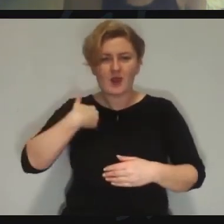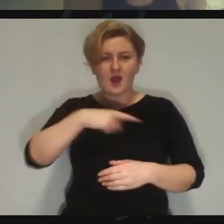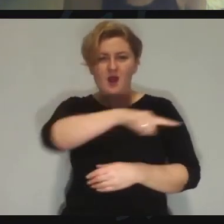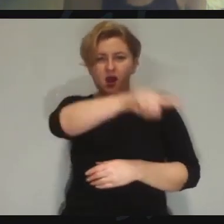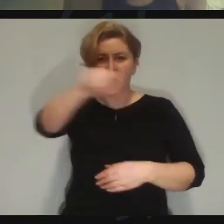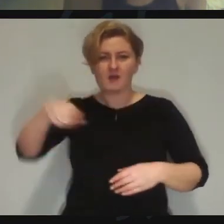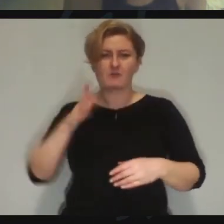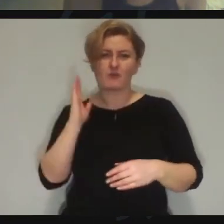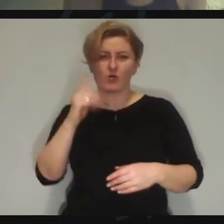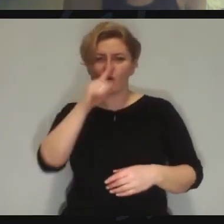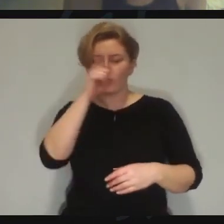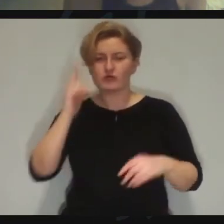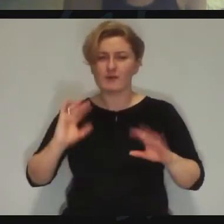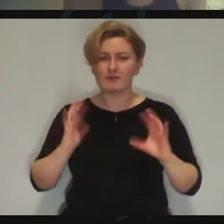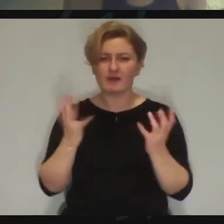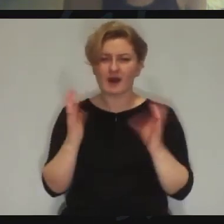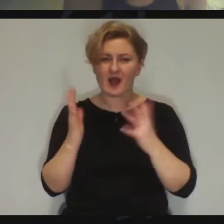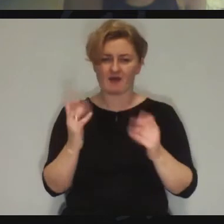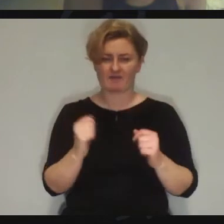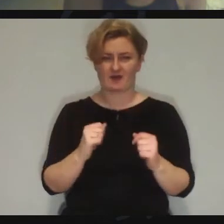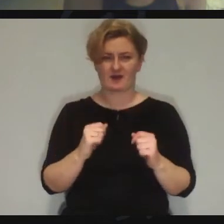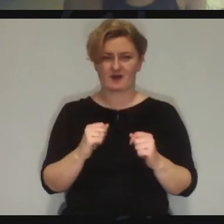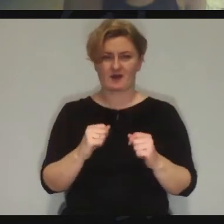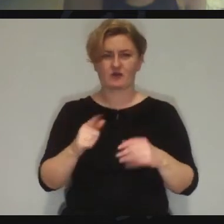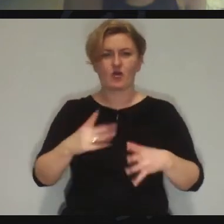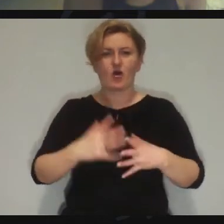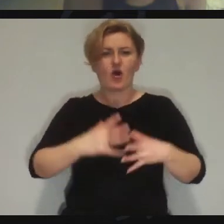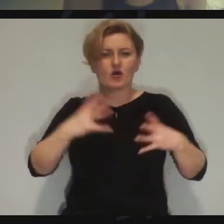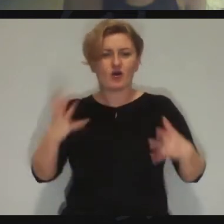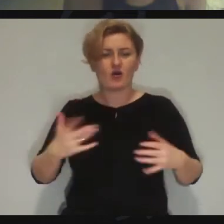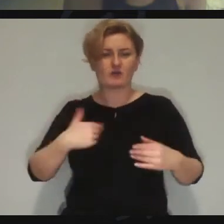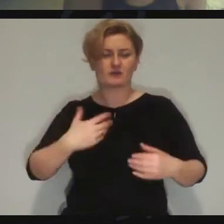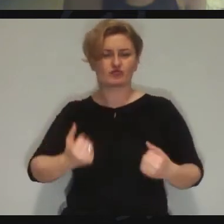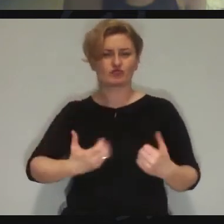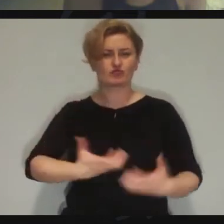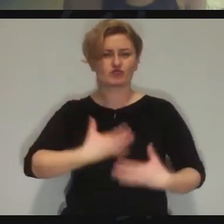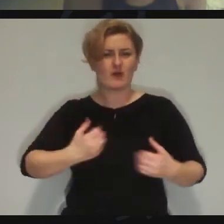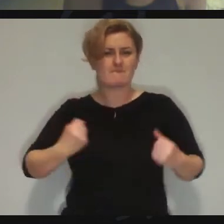To jest coś pięknego i to jest ogromny motywacyjny kop, żeby dalej działać.